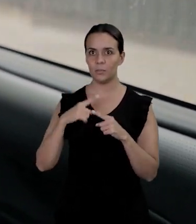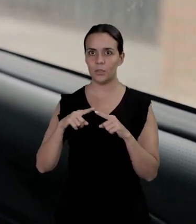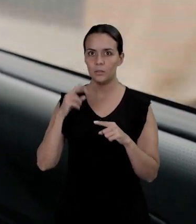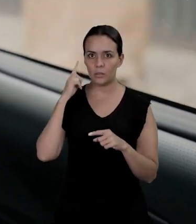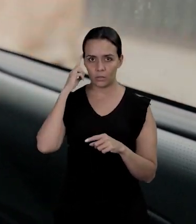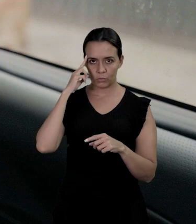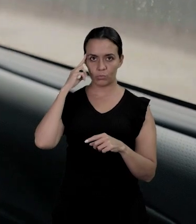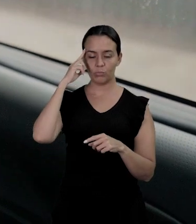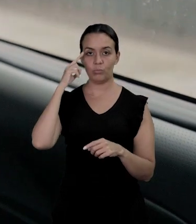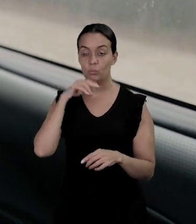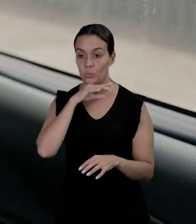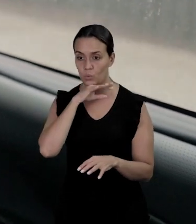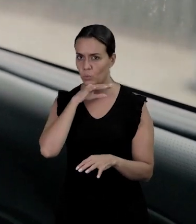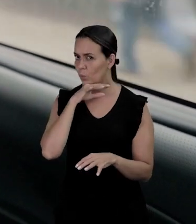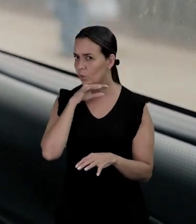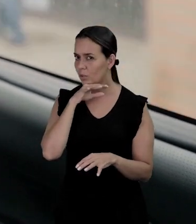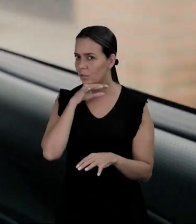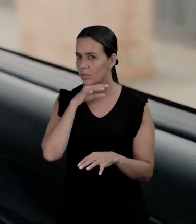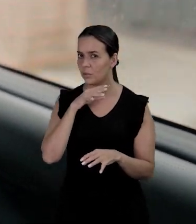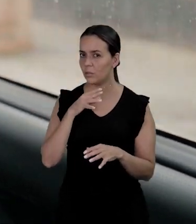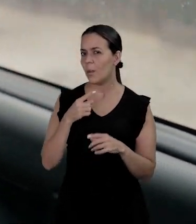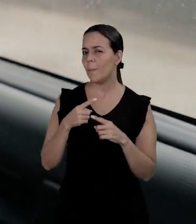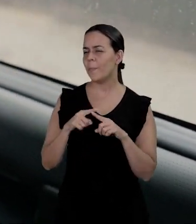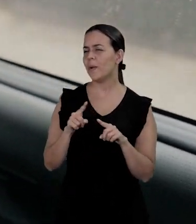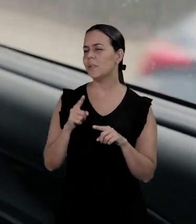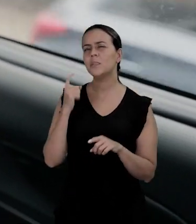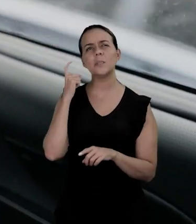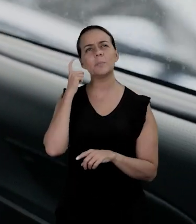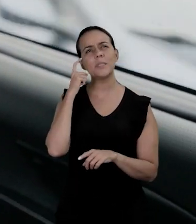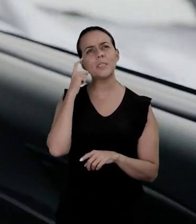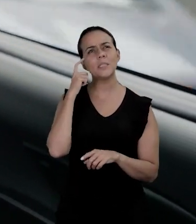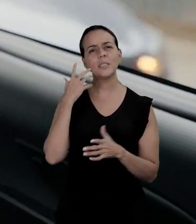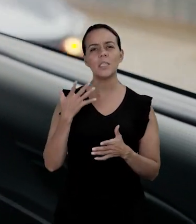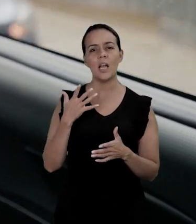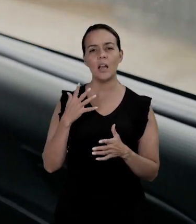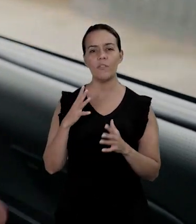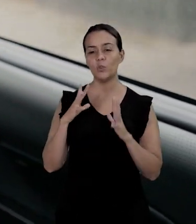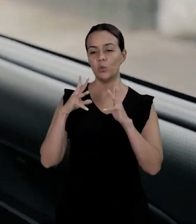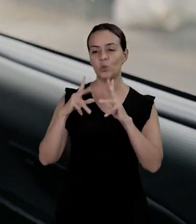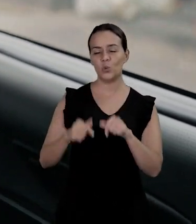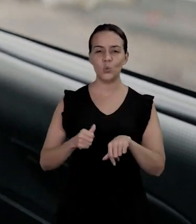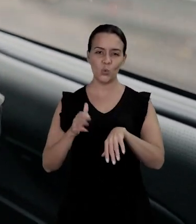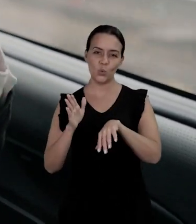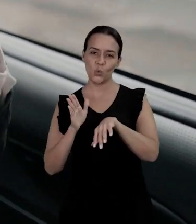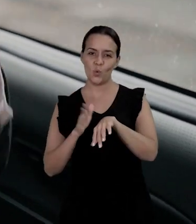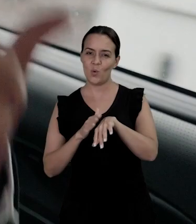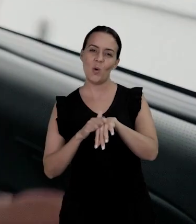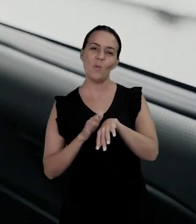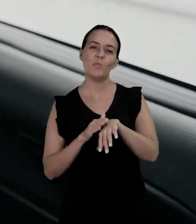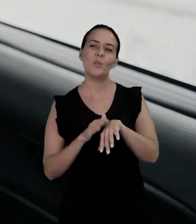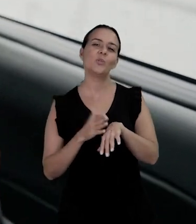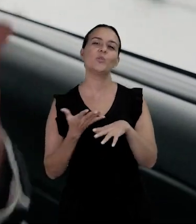mas é exatamente os nossos sonhos, se você pensar o que a gente falava, que ia descentralizar, que a gente ia produzir as próprias narrativas,